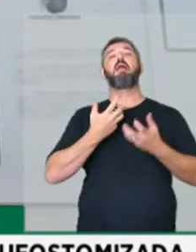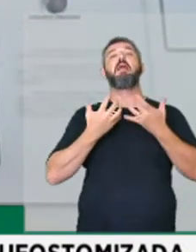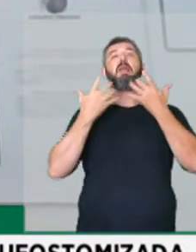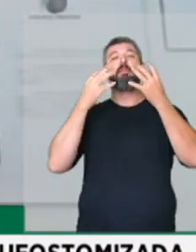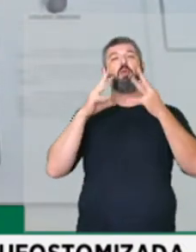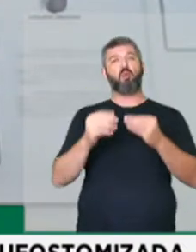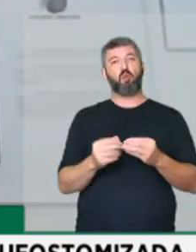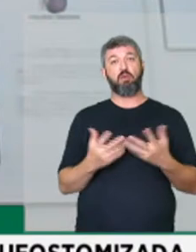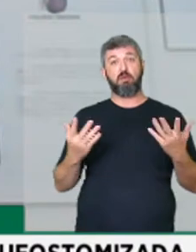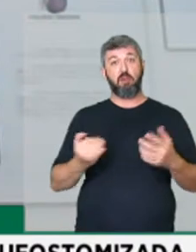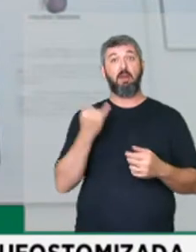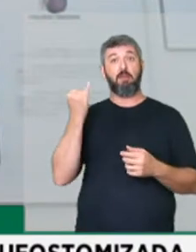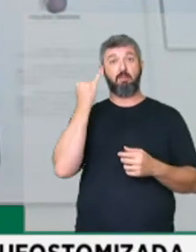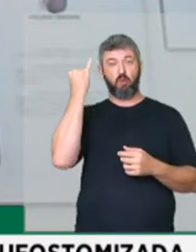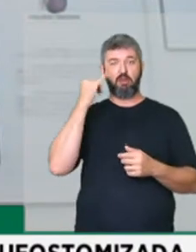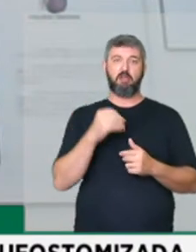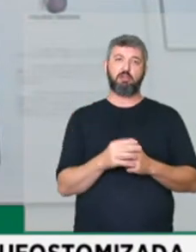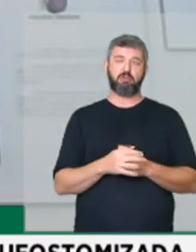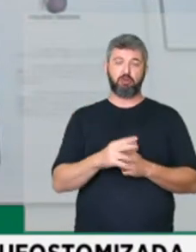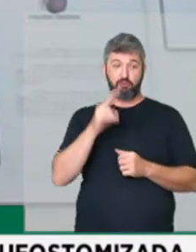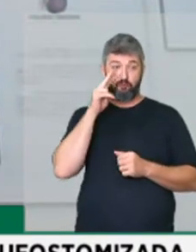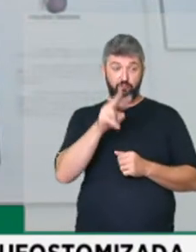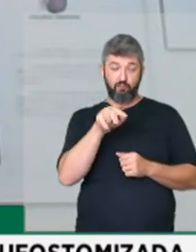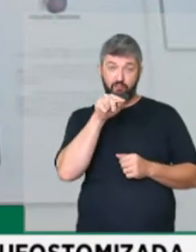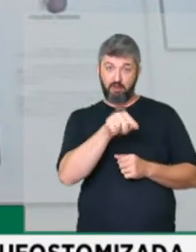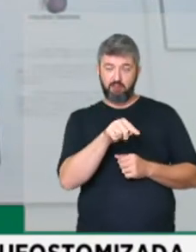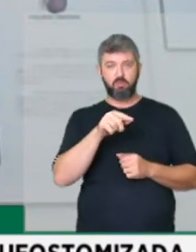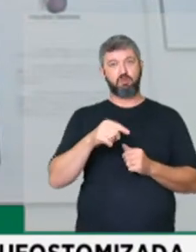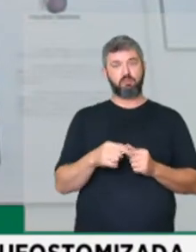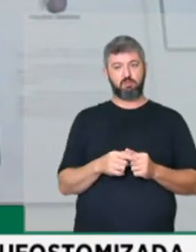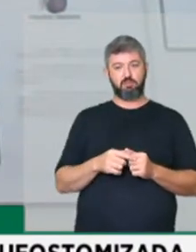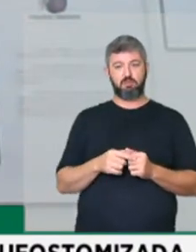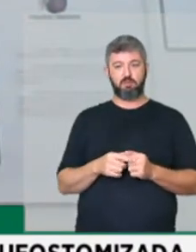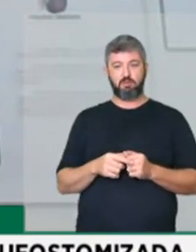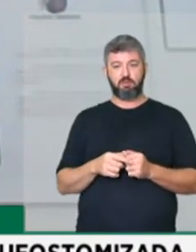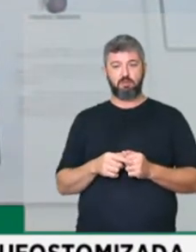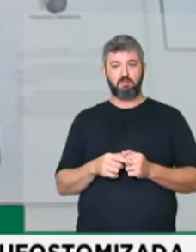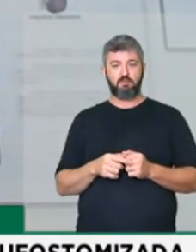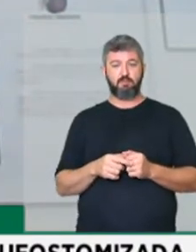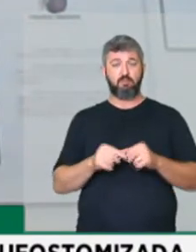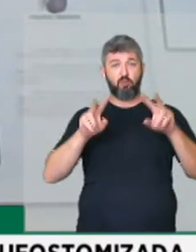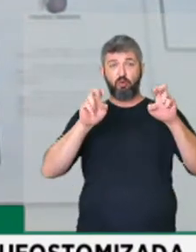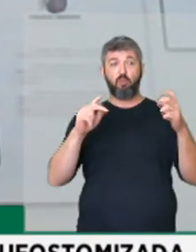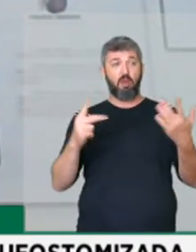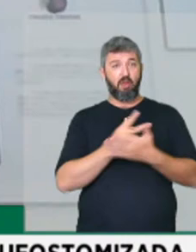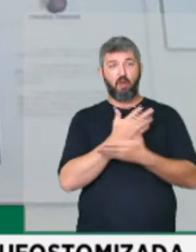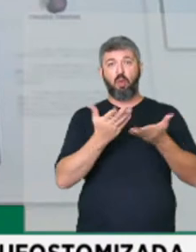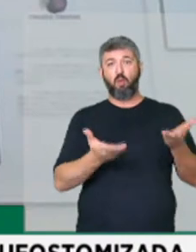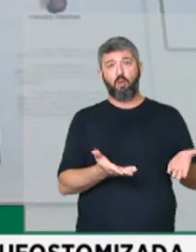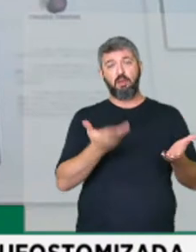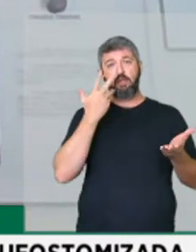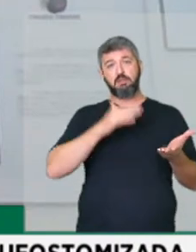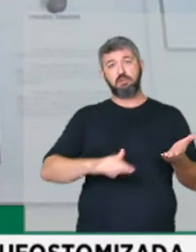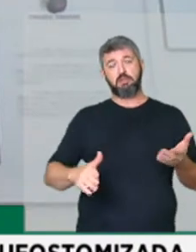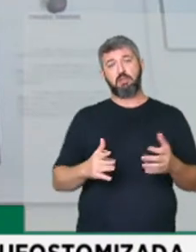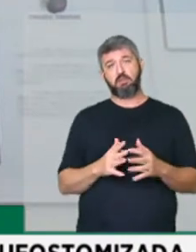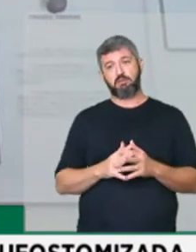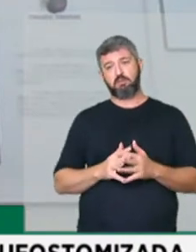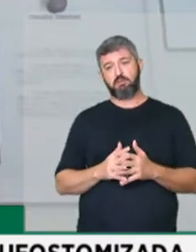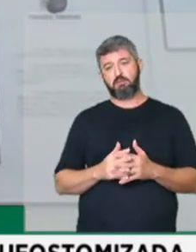POR EXEMPLO, QUE O MINISTÉRIO DA SAÚDE SE SENSIBILIZE E INCORRE INSUMOS PARA